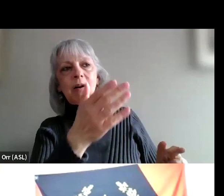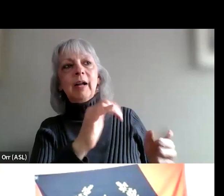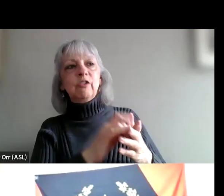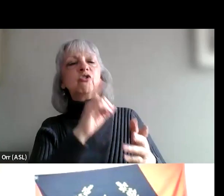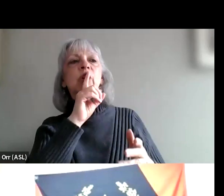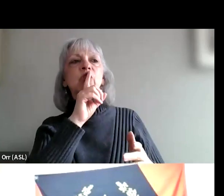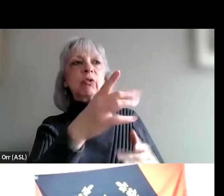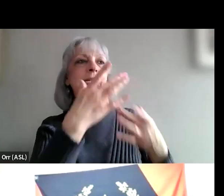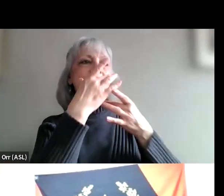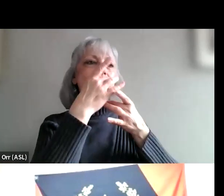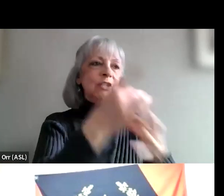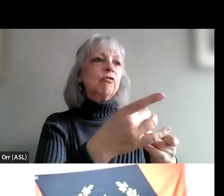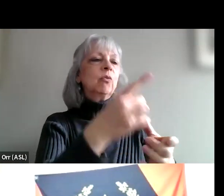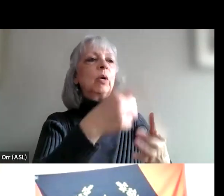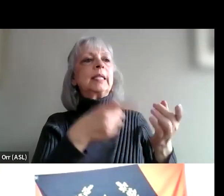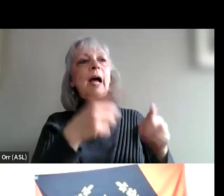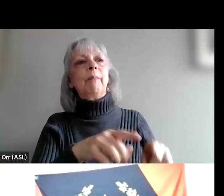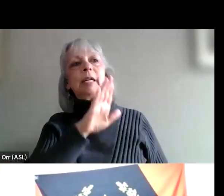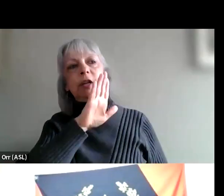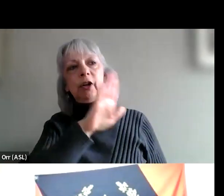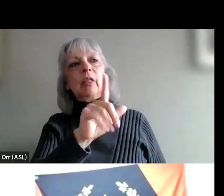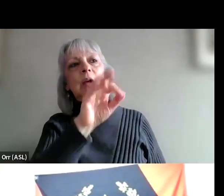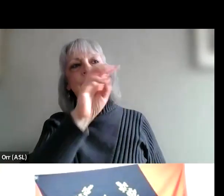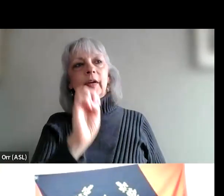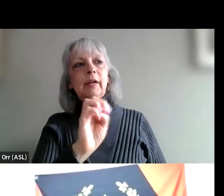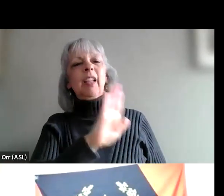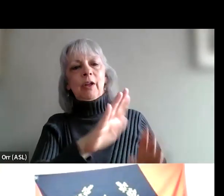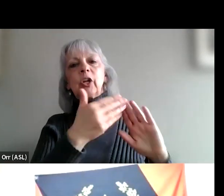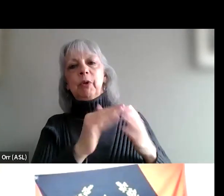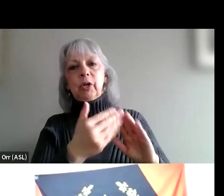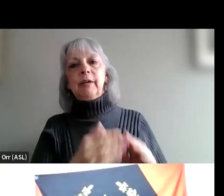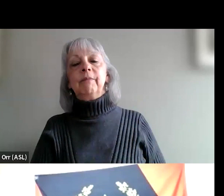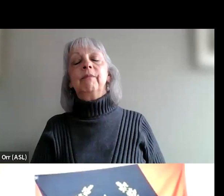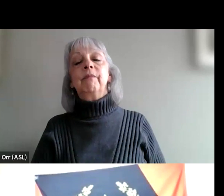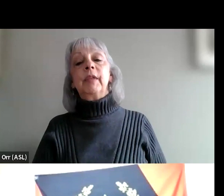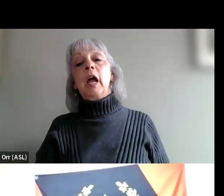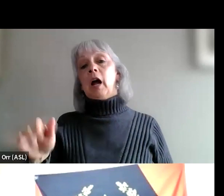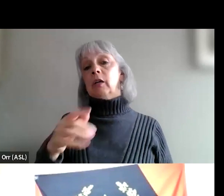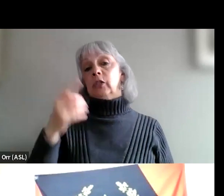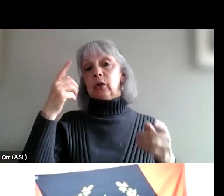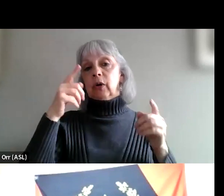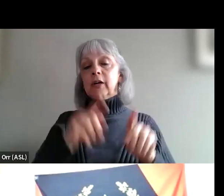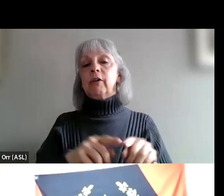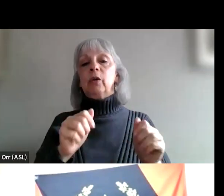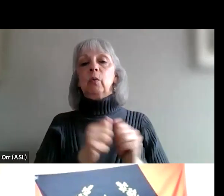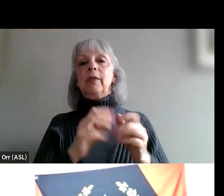en lo que está sucediendo en sus vidas y en sus comunidades. También estaría de acuerdo con una afirmación que DeAnthony hizo anteriormente